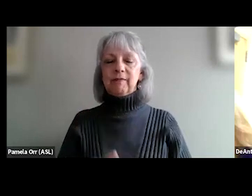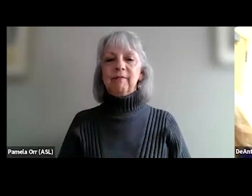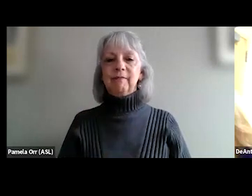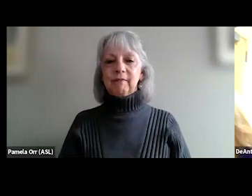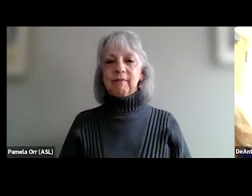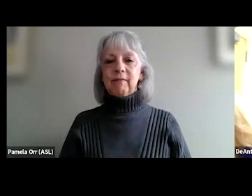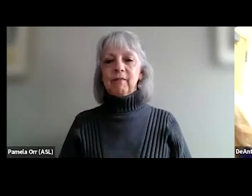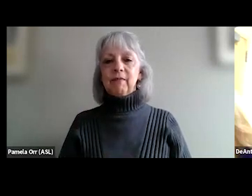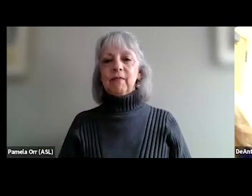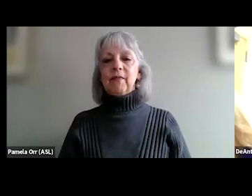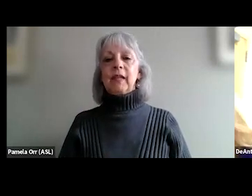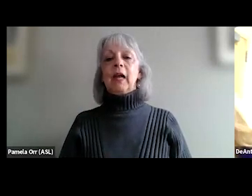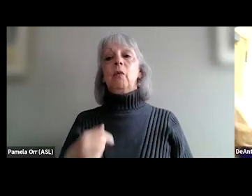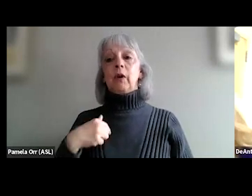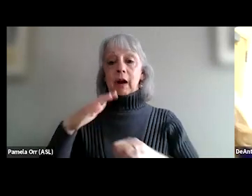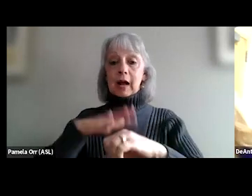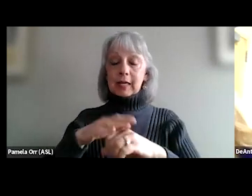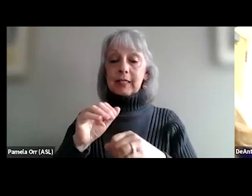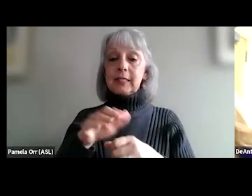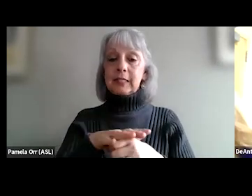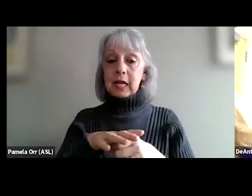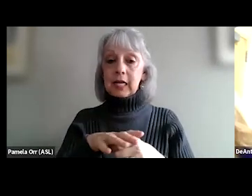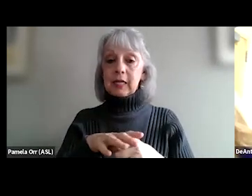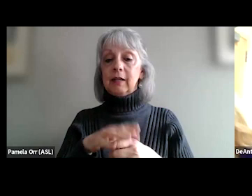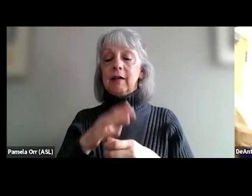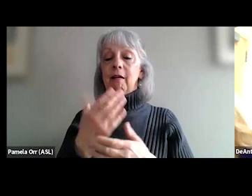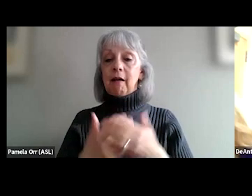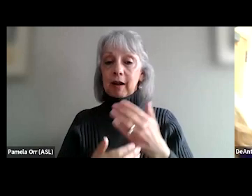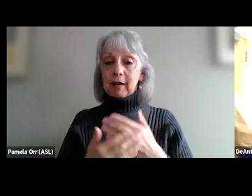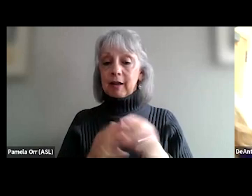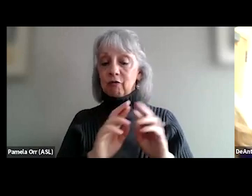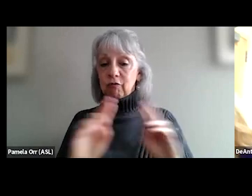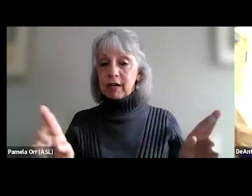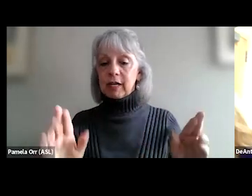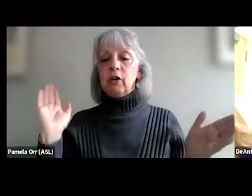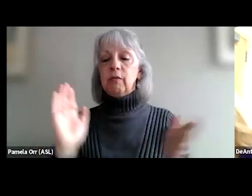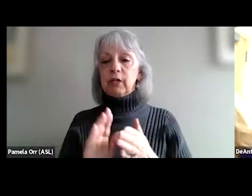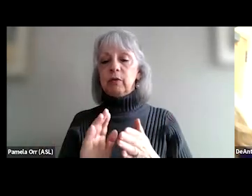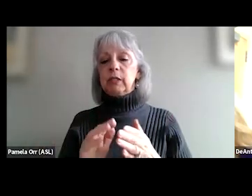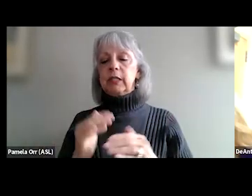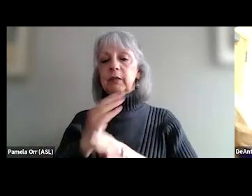Estar en el lugar y tener la naloxona reduce las barreras de accesibilidad.